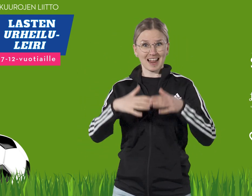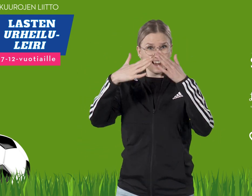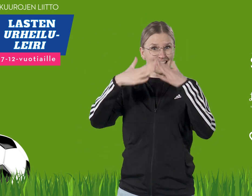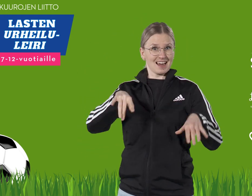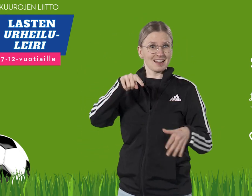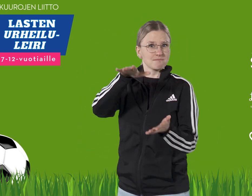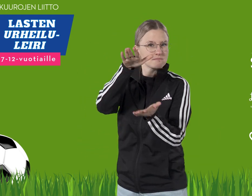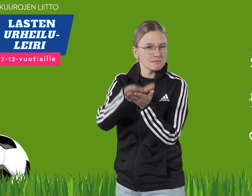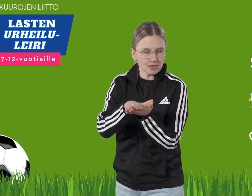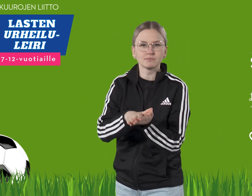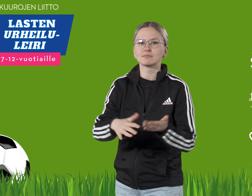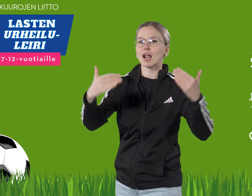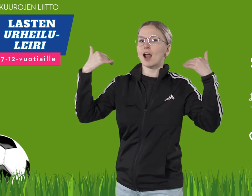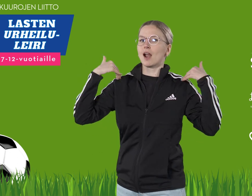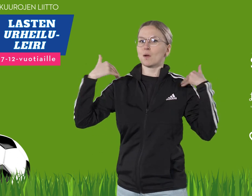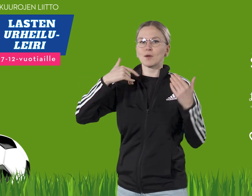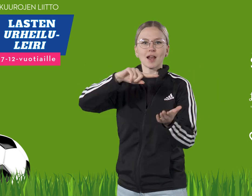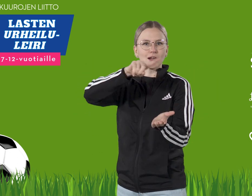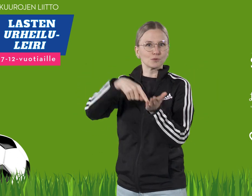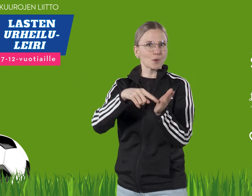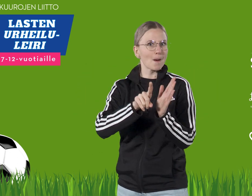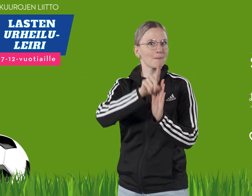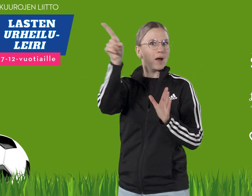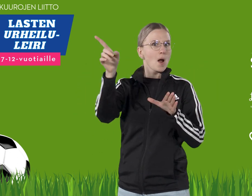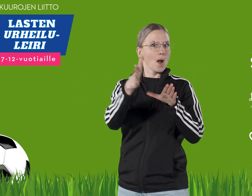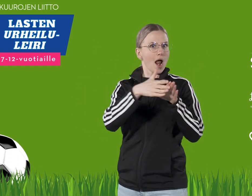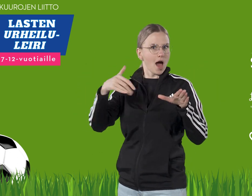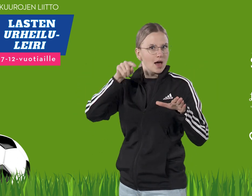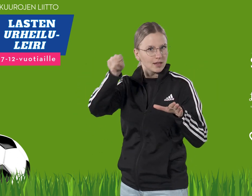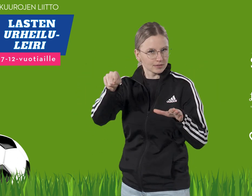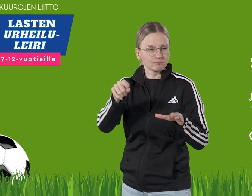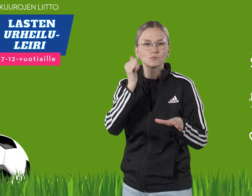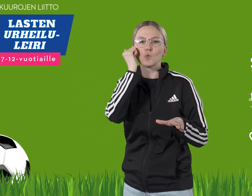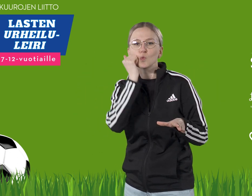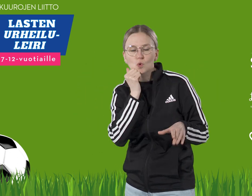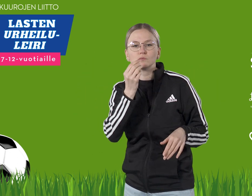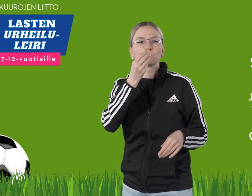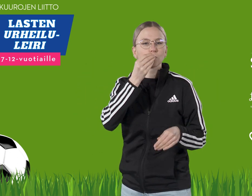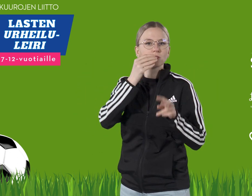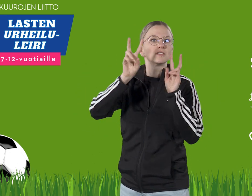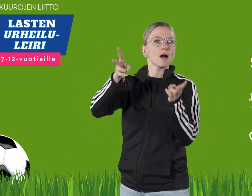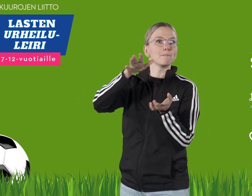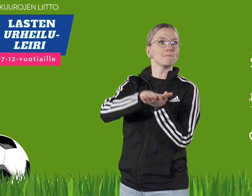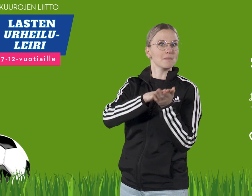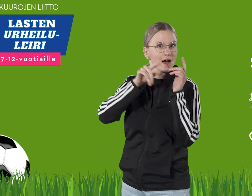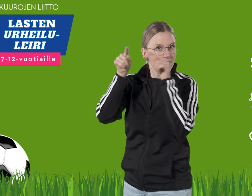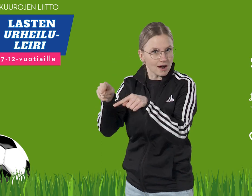Leiri järjestetään liikuntakeskus Pajulahdessa, - jossa myös yövytään ja ruokaillaan.